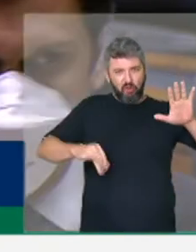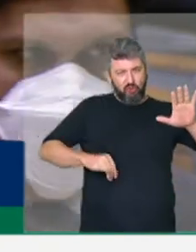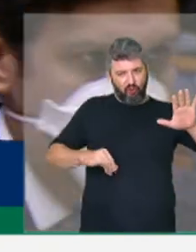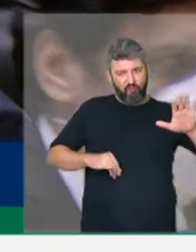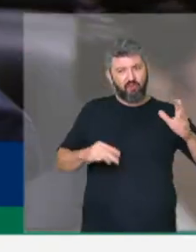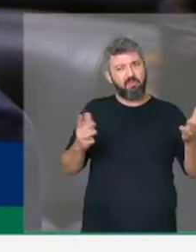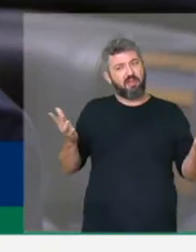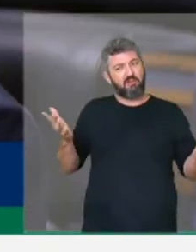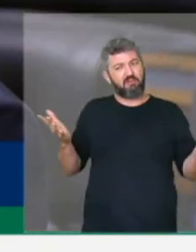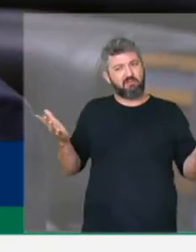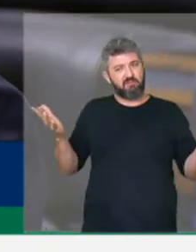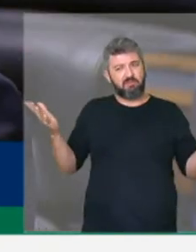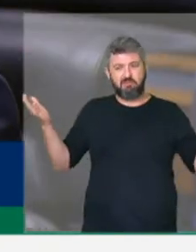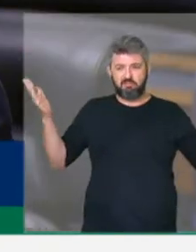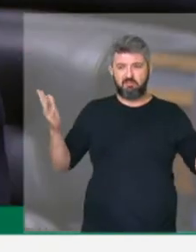CONDIZ COM A VERDADE É A FALA DO DEPUTADO DANILO FORTES.